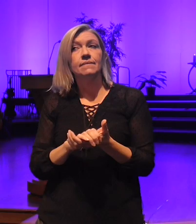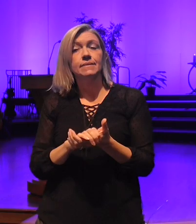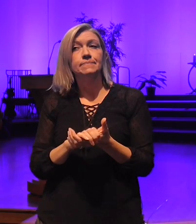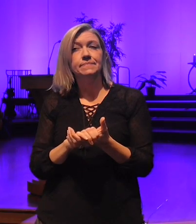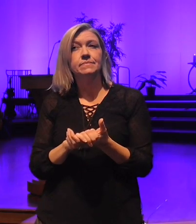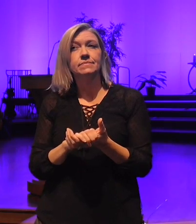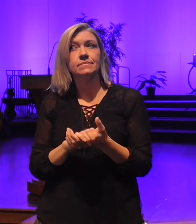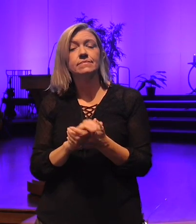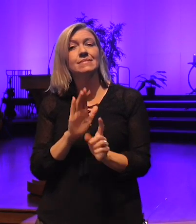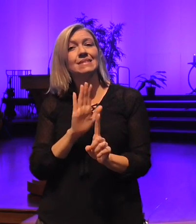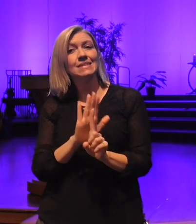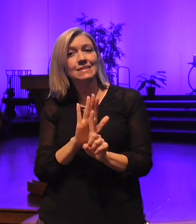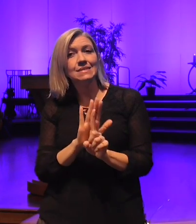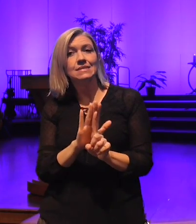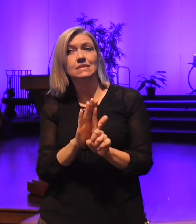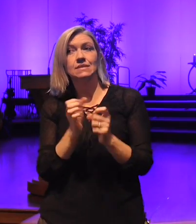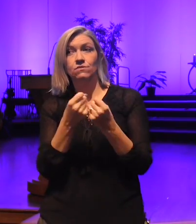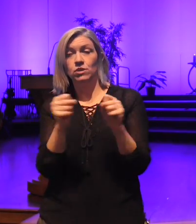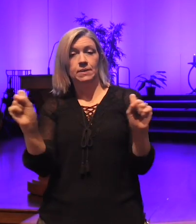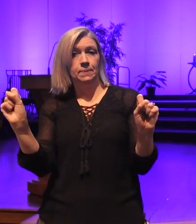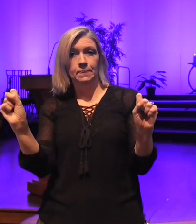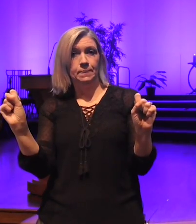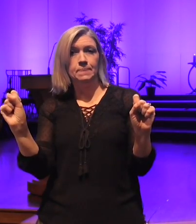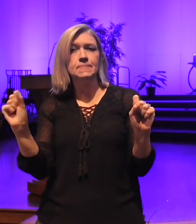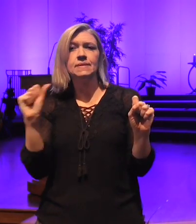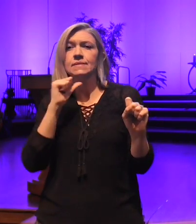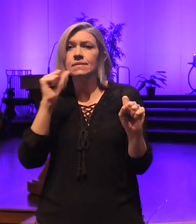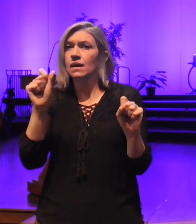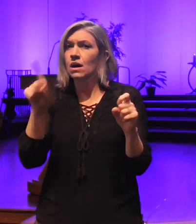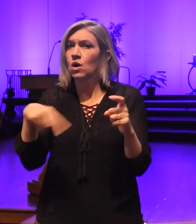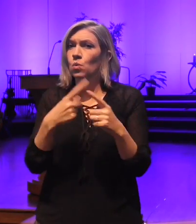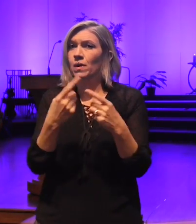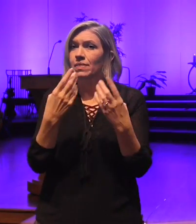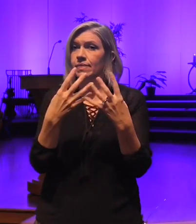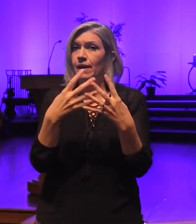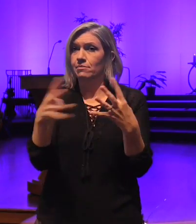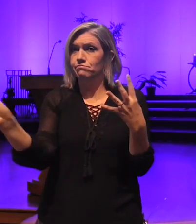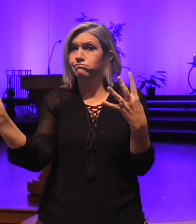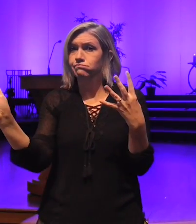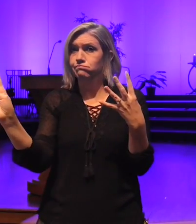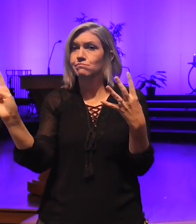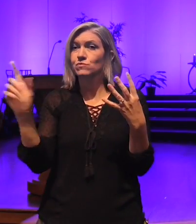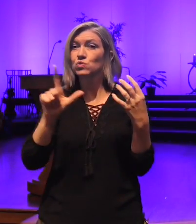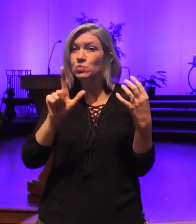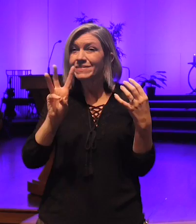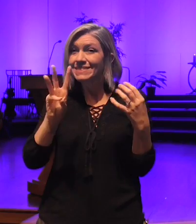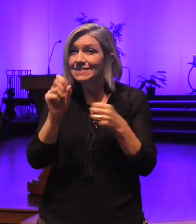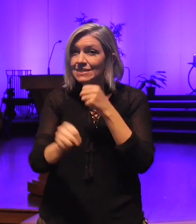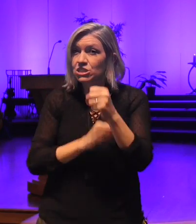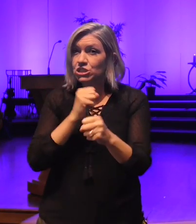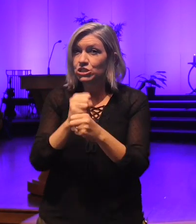que su libertad no estaba cuando le abrieron esas puertas 26 años después y lo dejaron. pero cuando se